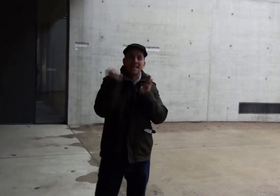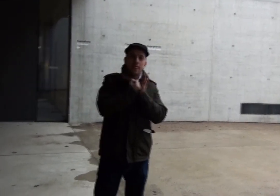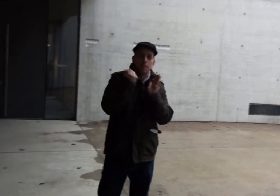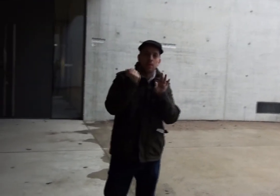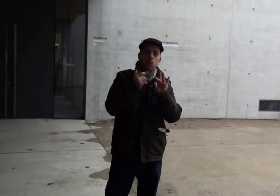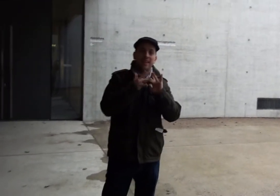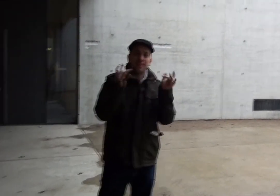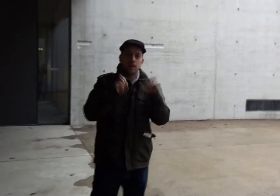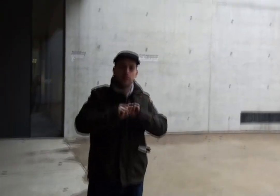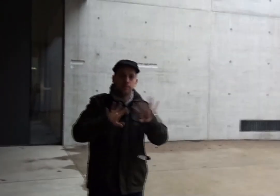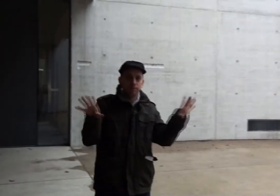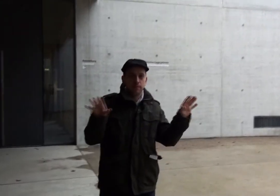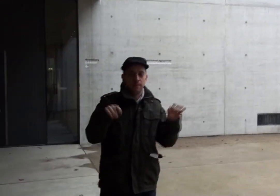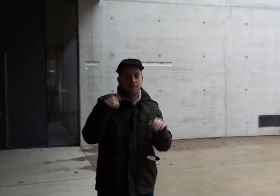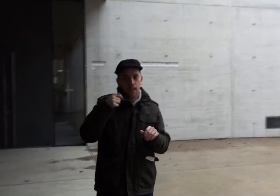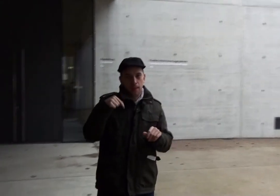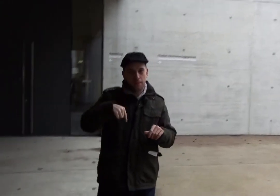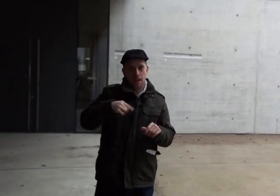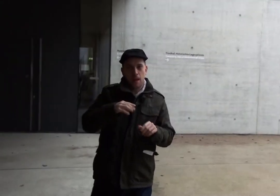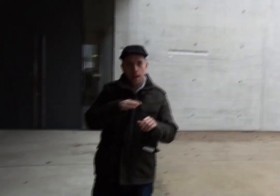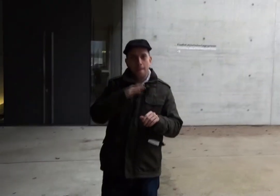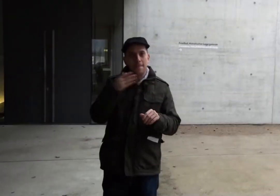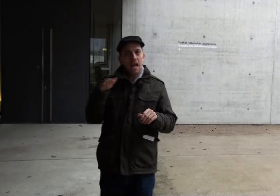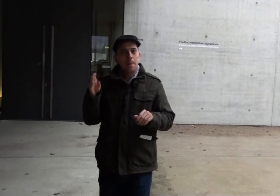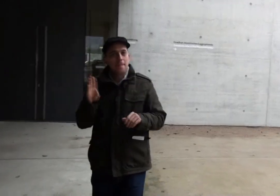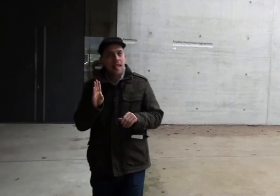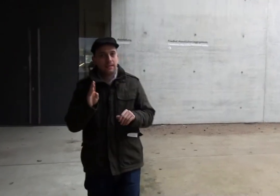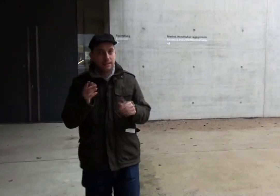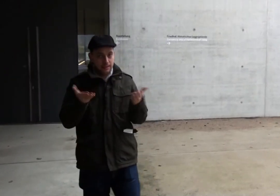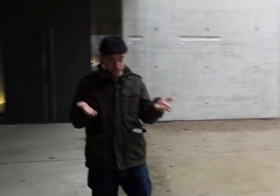Über das Internet und Veröffentlichung.